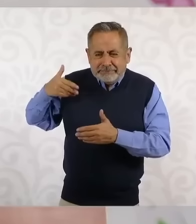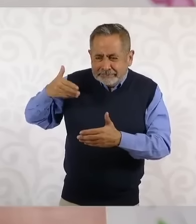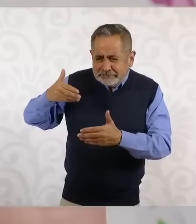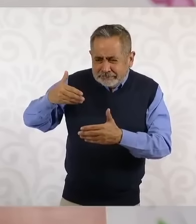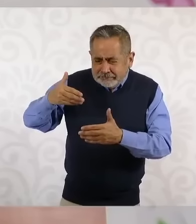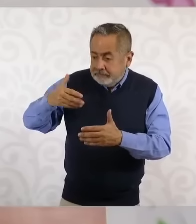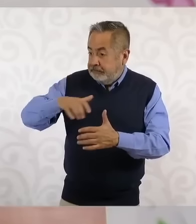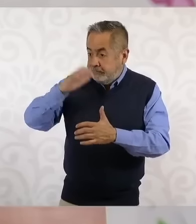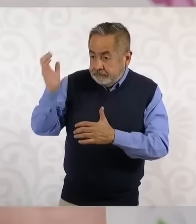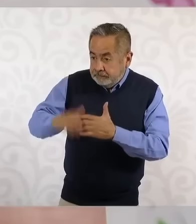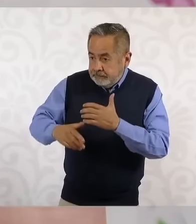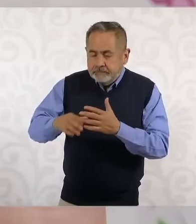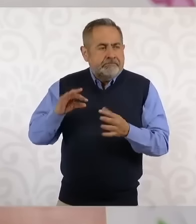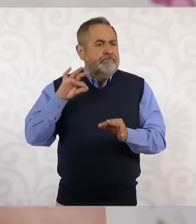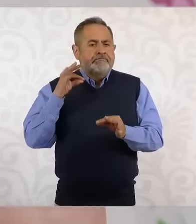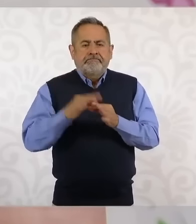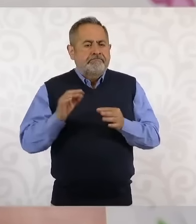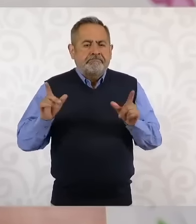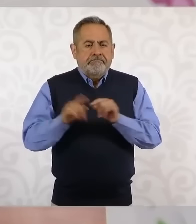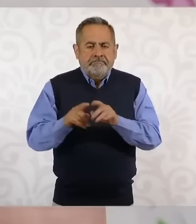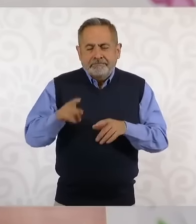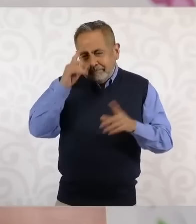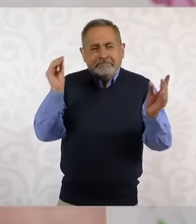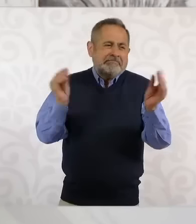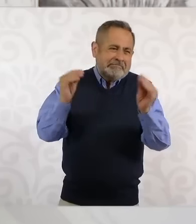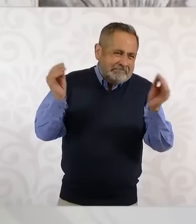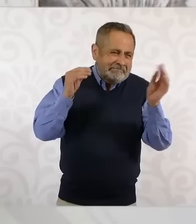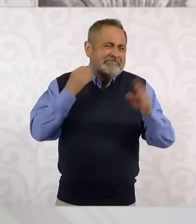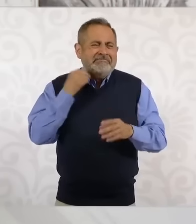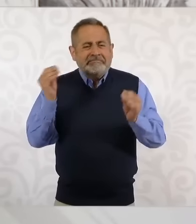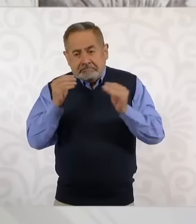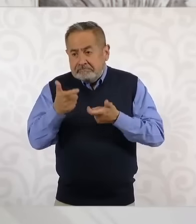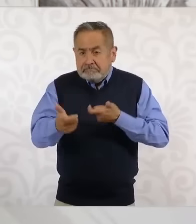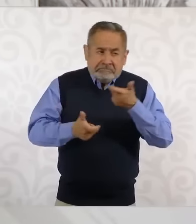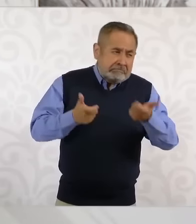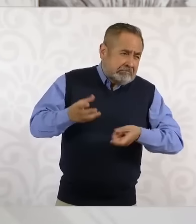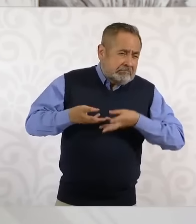Esto es muy importante, reduciendo litigios, costos administrativos y contingencias al